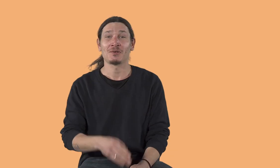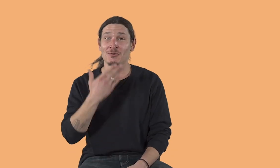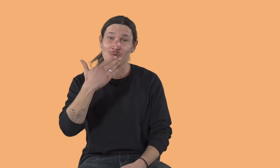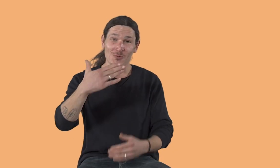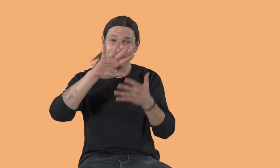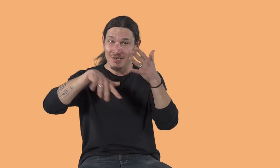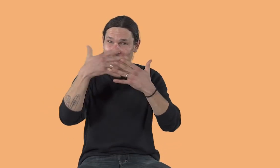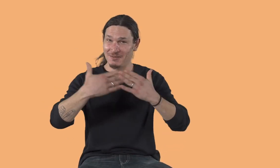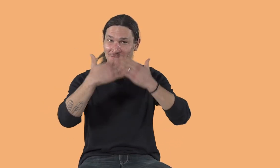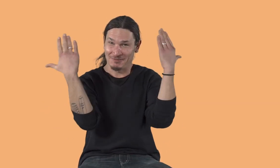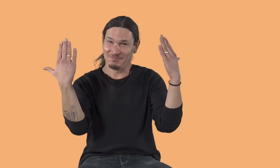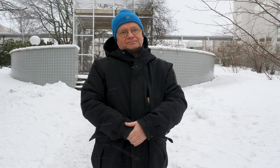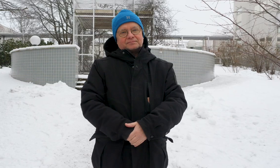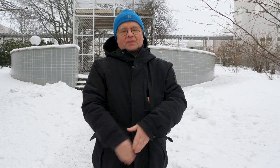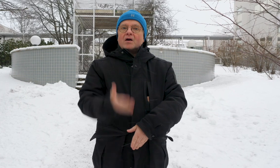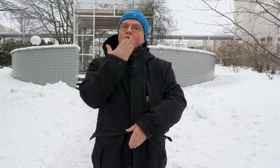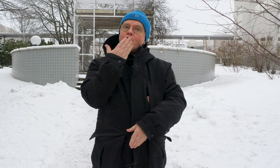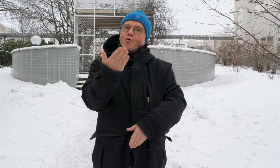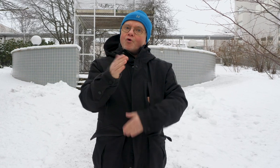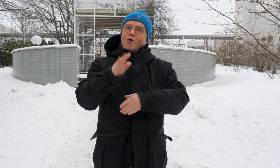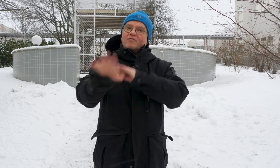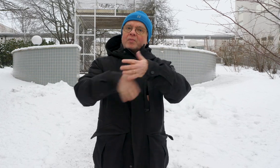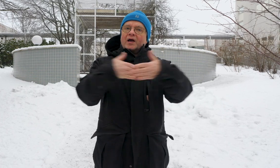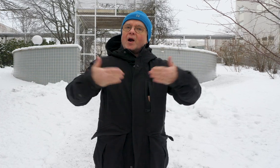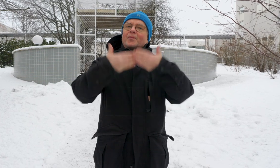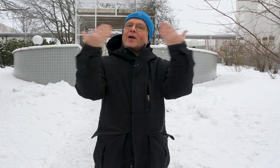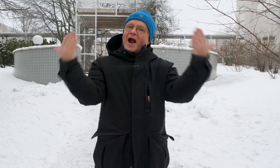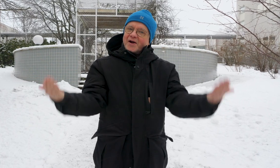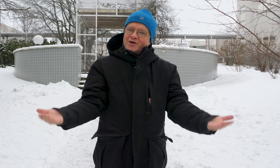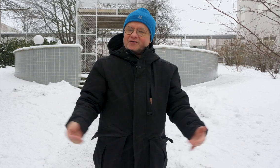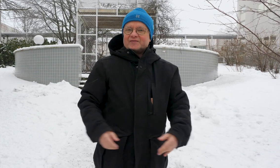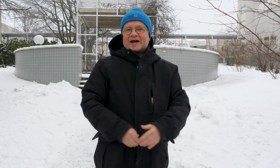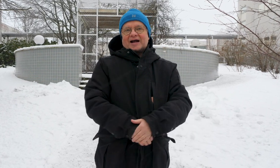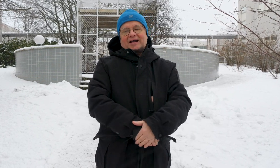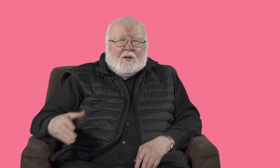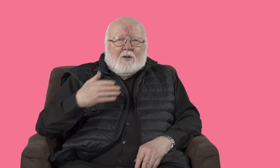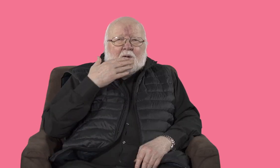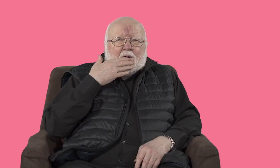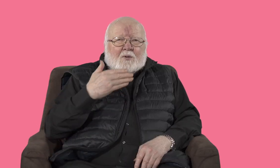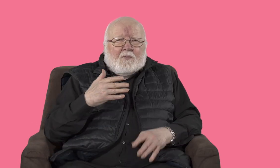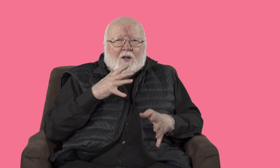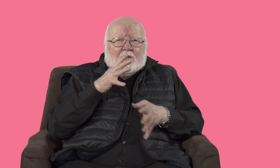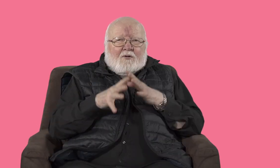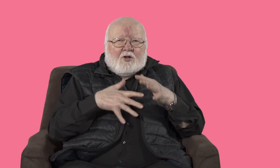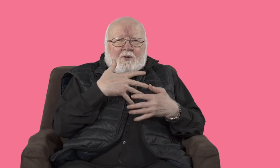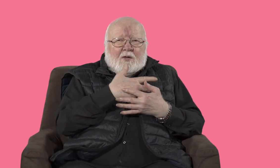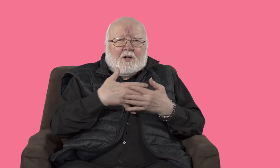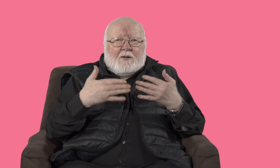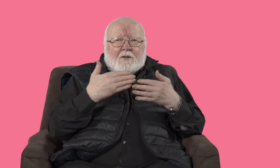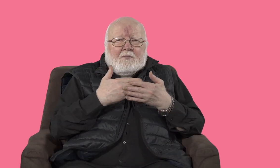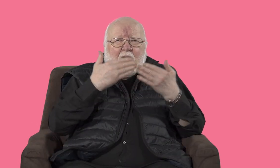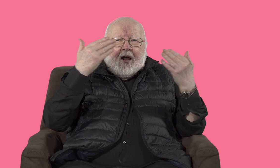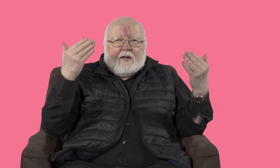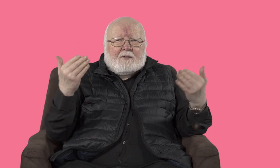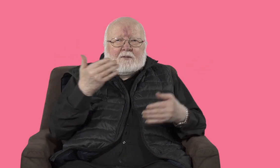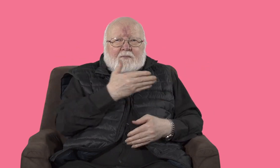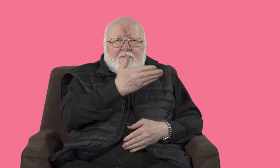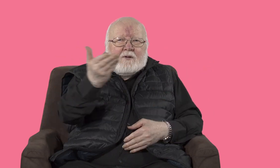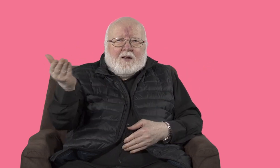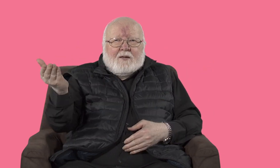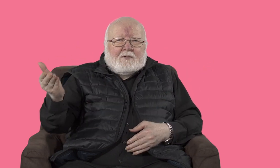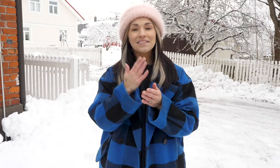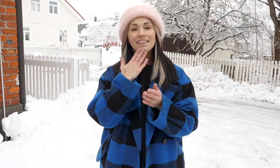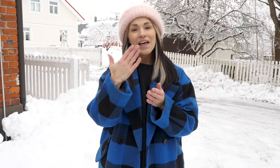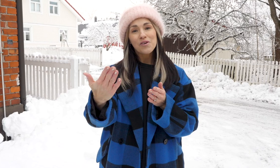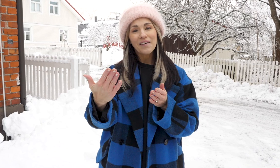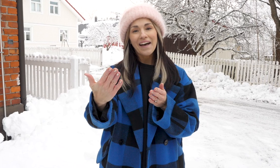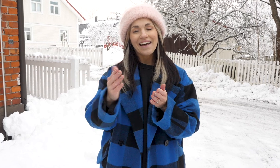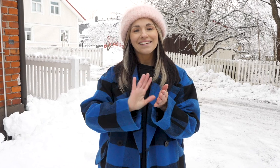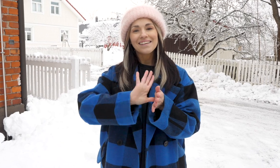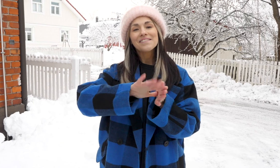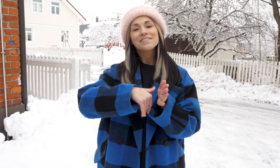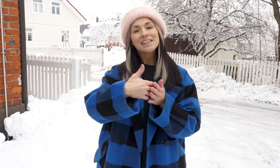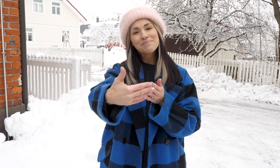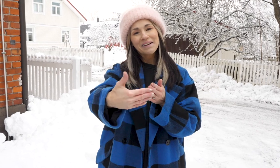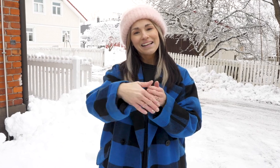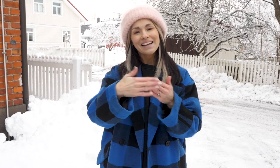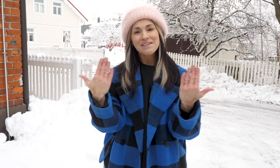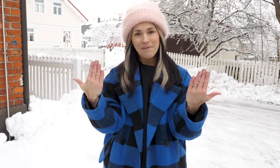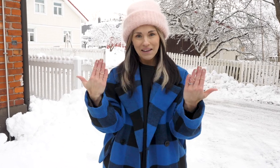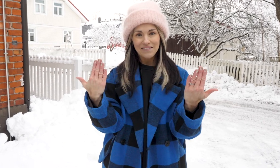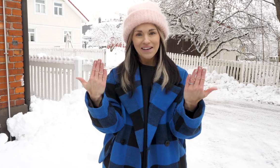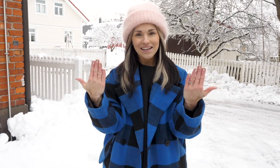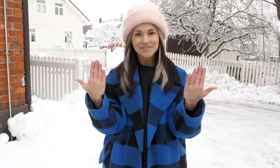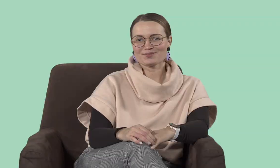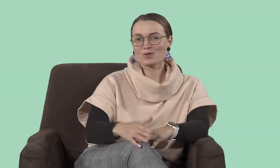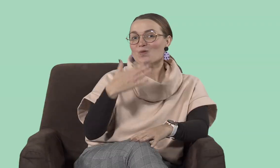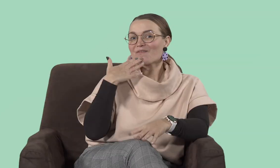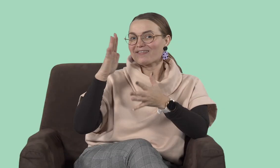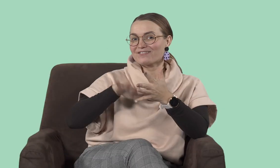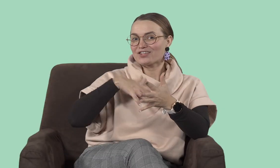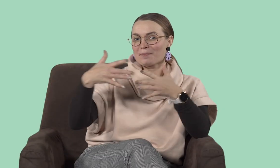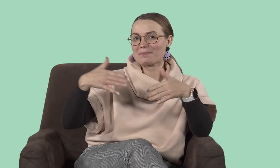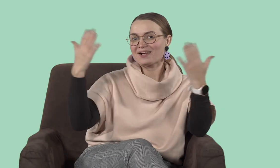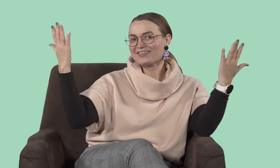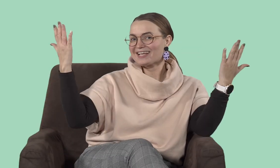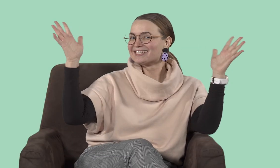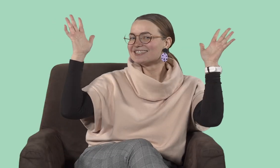Hyvää viittomakielen päivää!